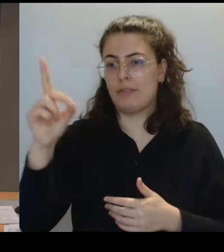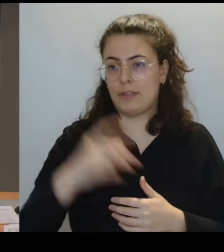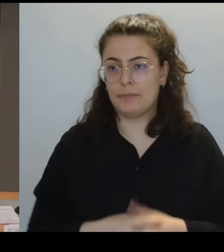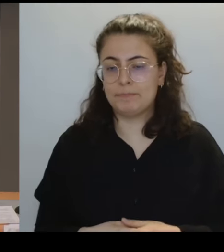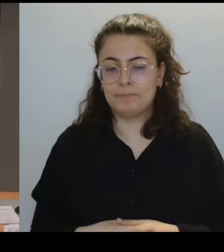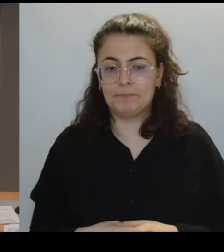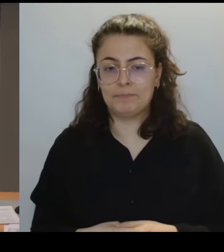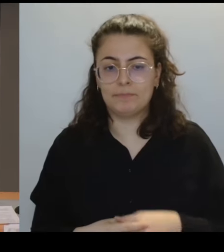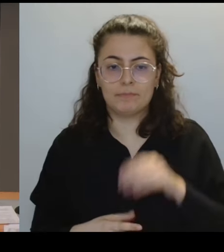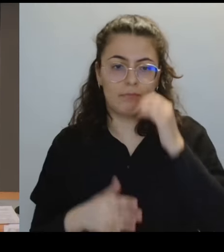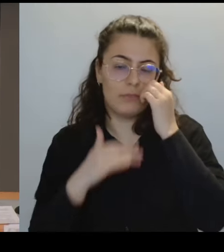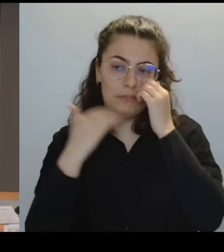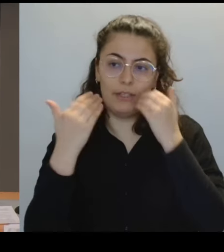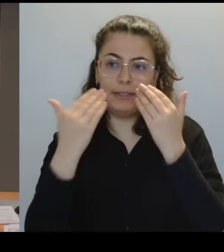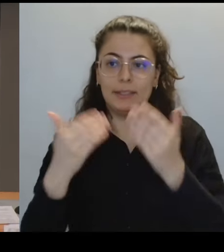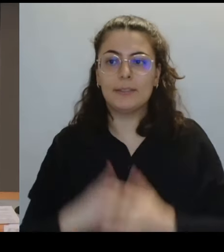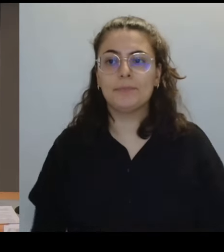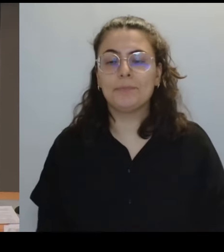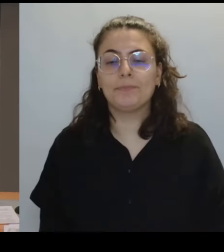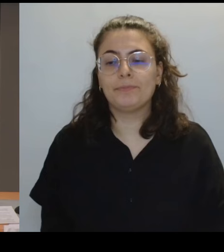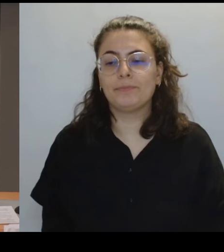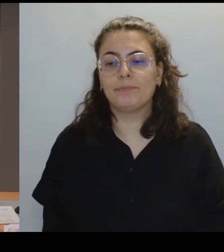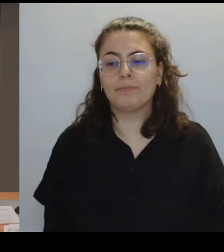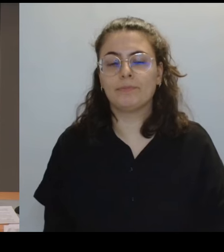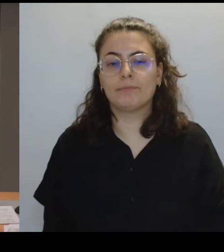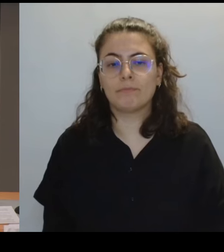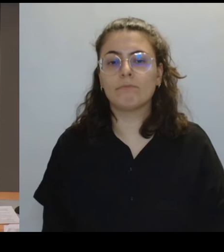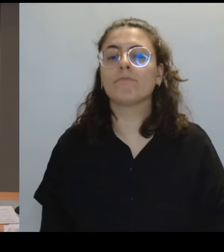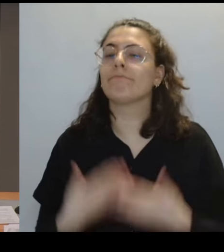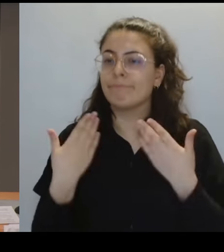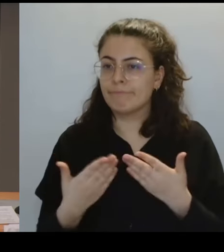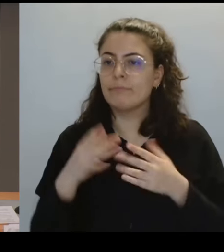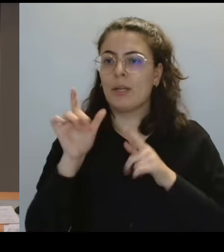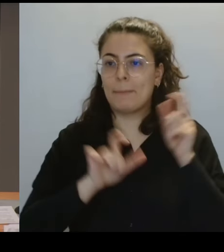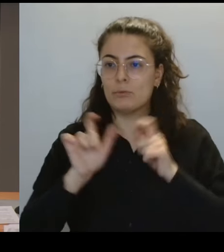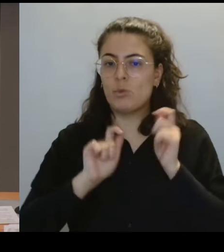Damit sind die vorgeschlagenen Personen gewählt. Die Fraktion Bündnis 90/Die Grünen